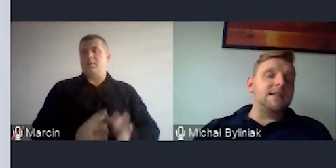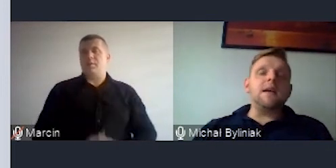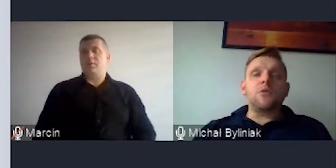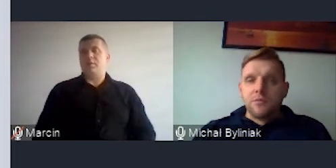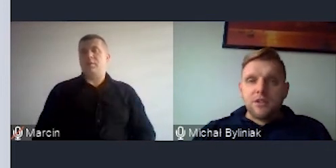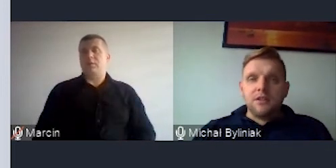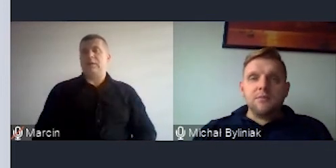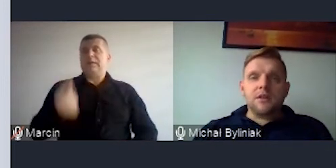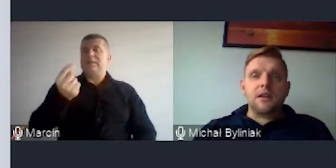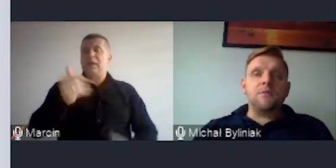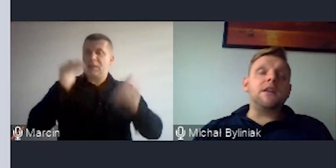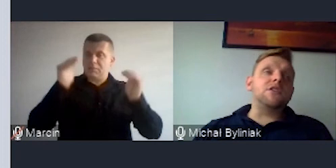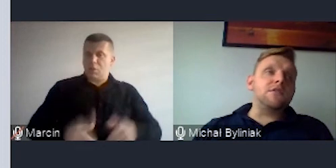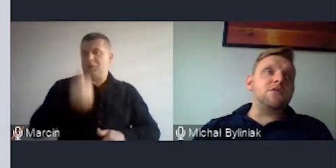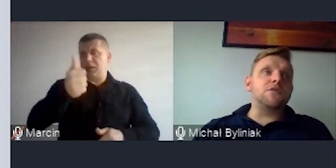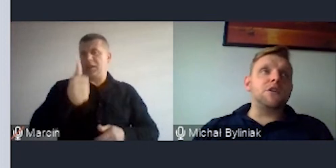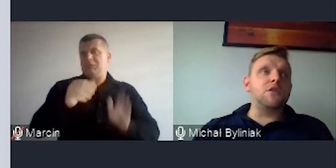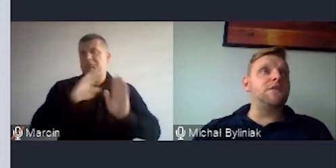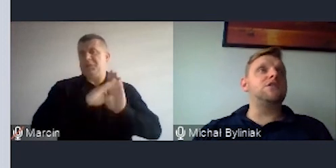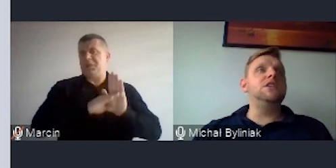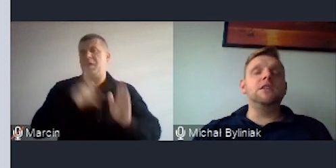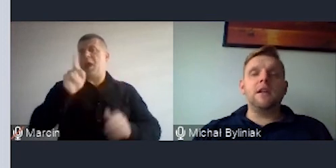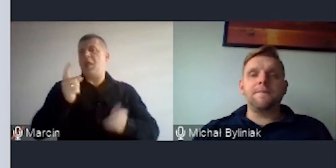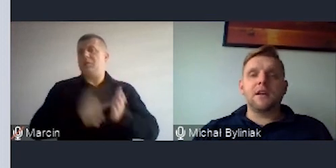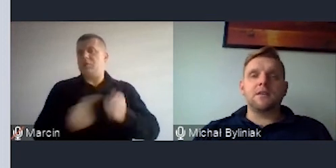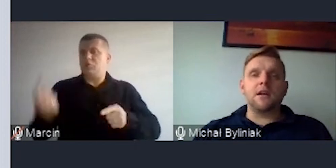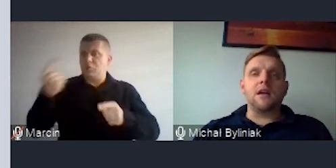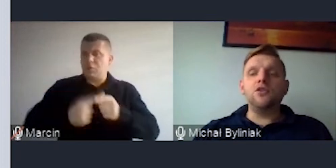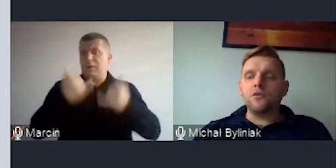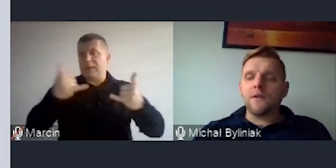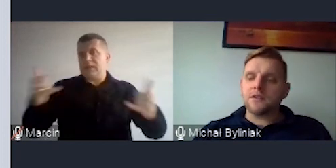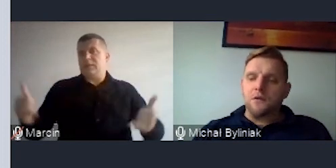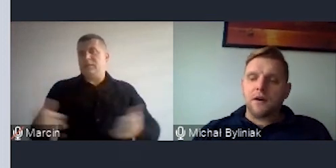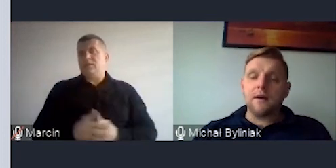Cena może być jedynym kryterium, ale często stosuje się tez inne kryteria. I tu ważna uwaga.